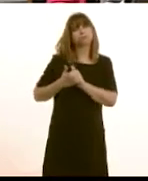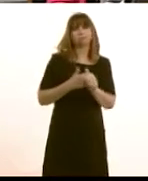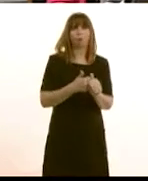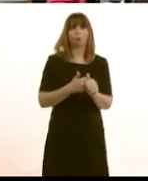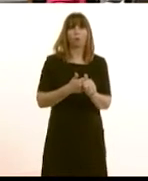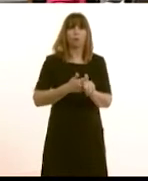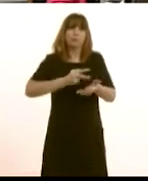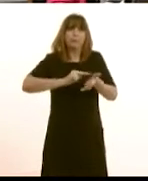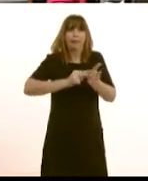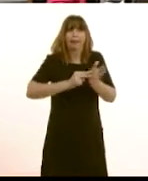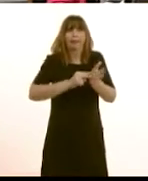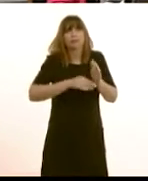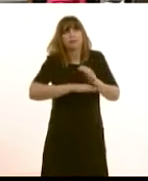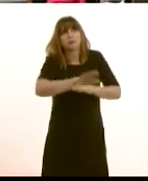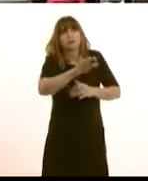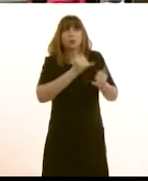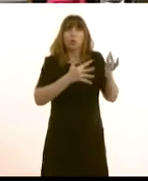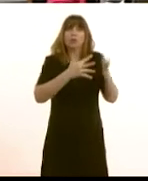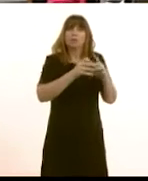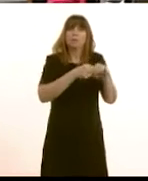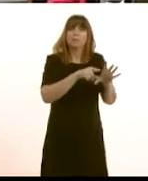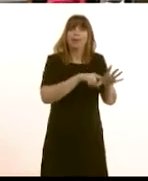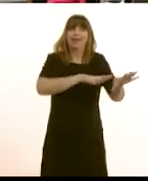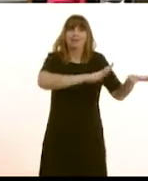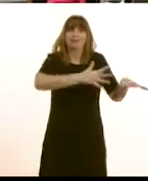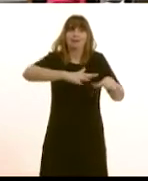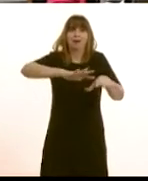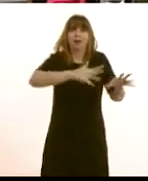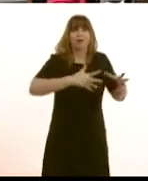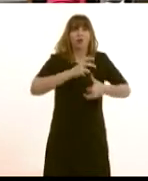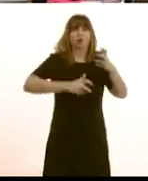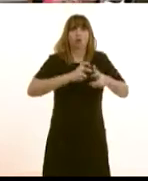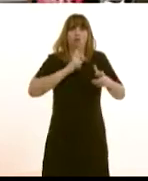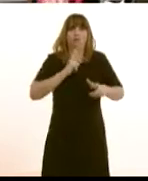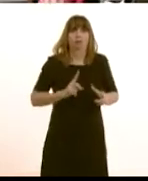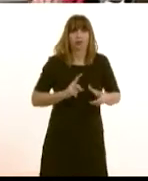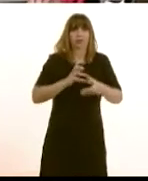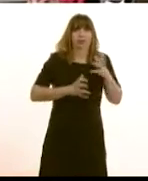ym mae Abertawe. Rym niín gwybod bod yna gyfleoedd ynglyn ‚ chyflogaeth, ynglyn ‚ datblyguír